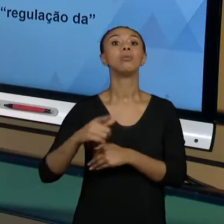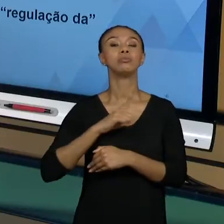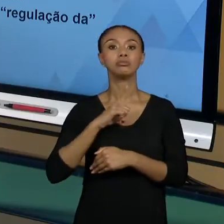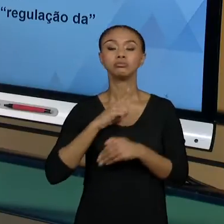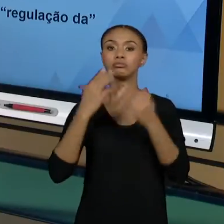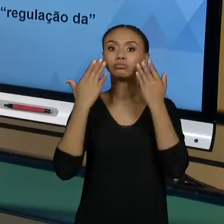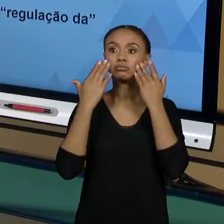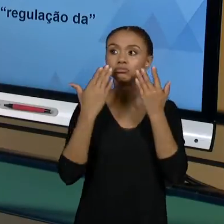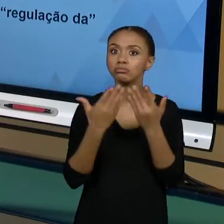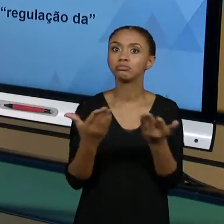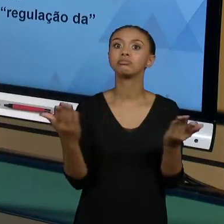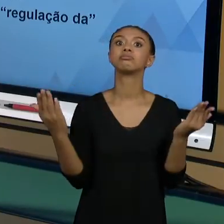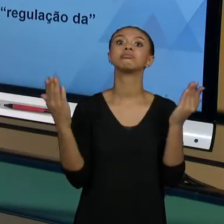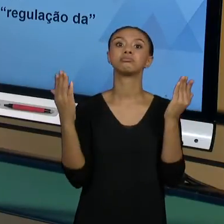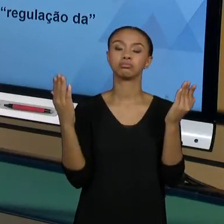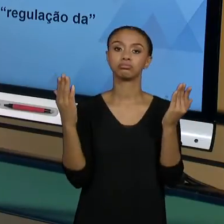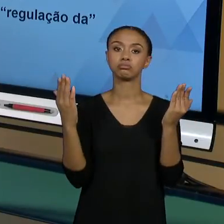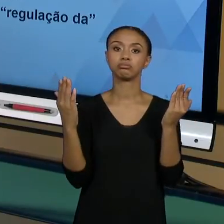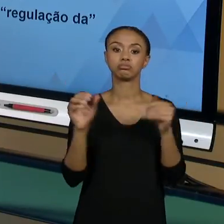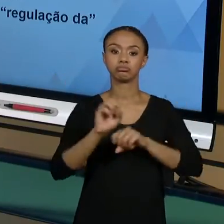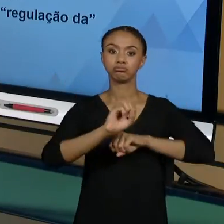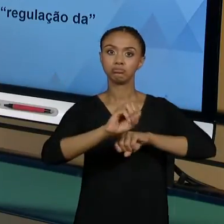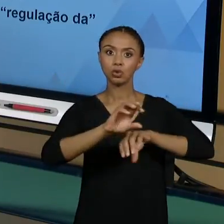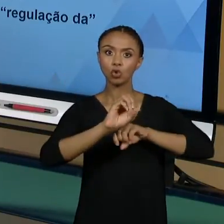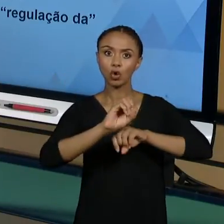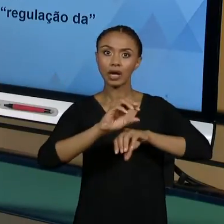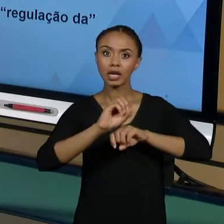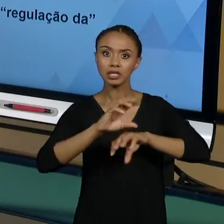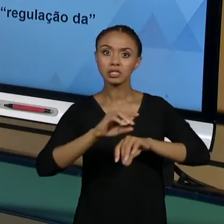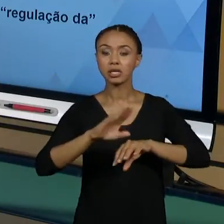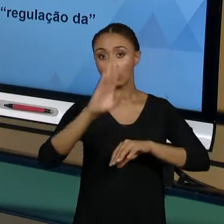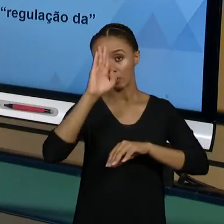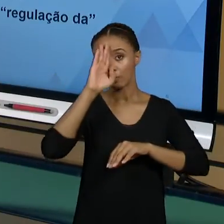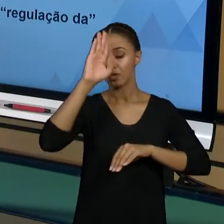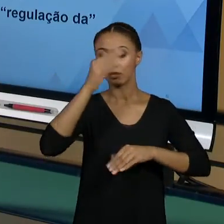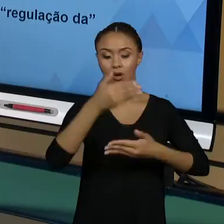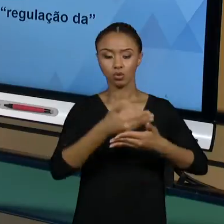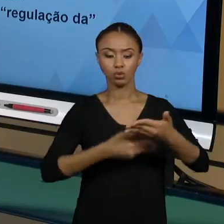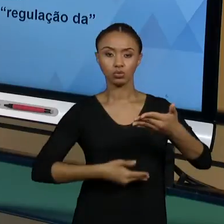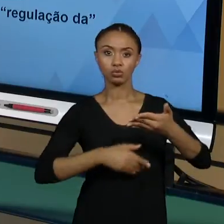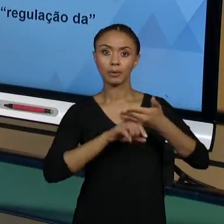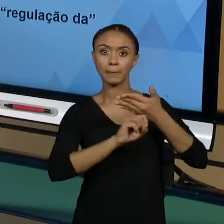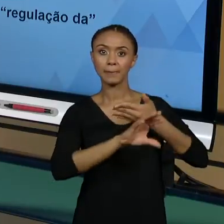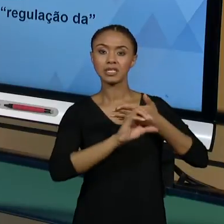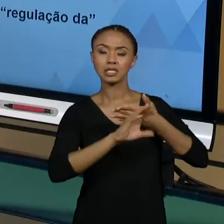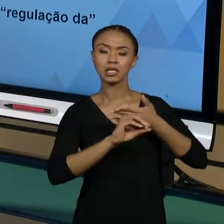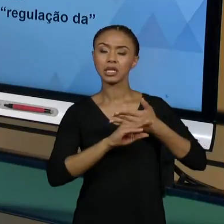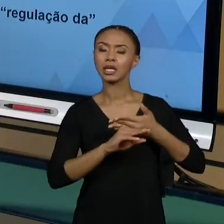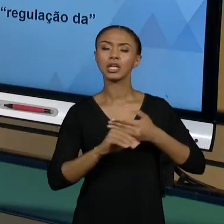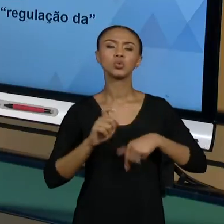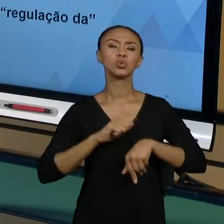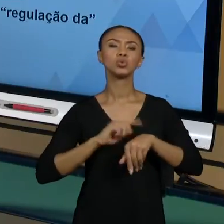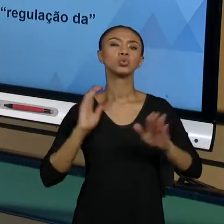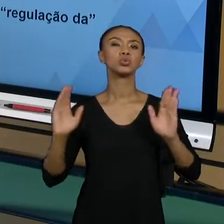CULTURAIS NA EDUCAÇÃO, SOBRETUDO NOS ESTUDOS DO CURRÍCULO NA PRIMEIRA METADE DA PRIMEIRA DÉCADA